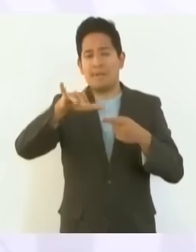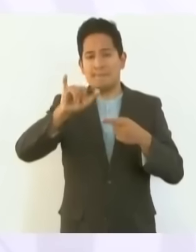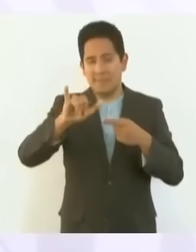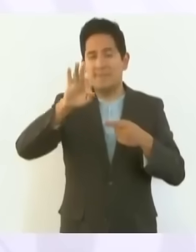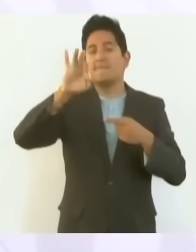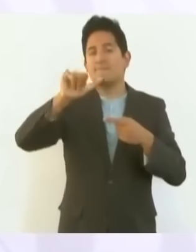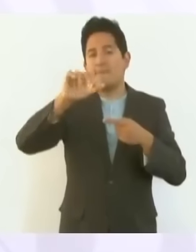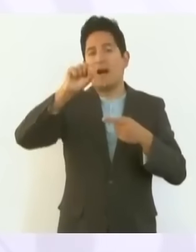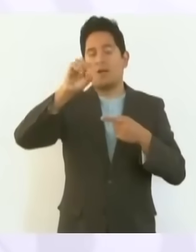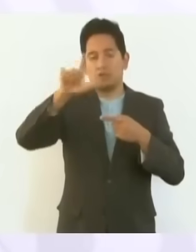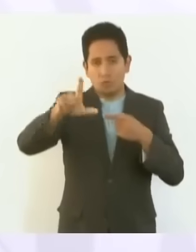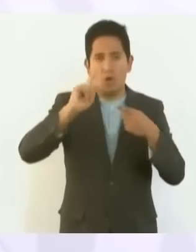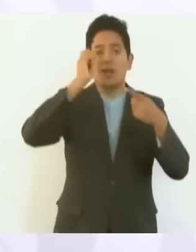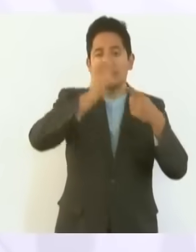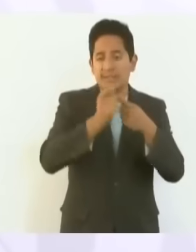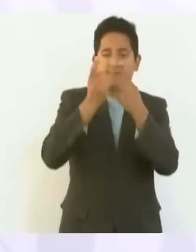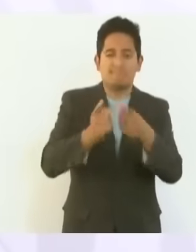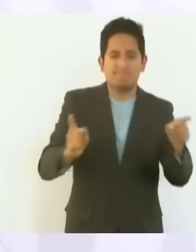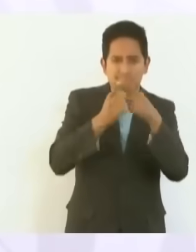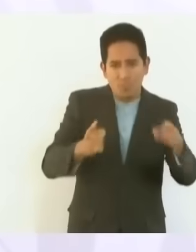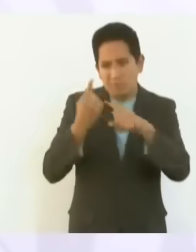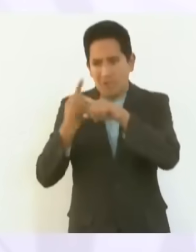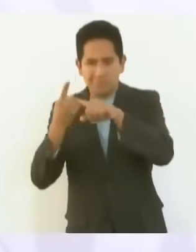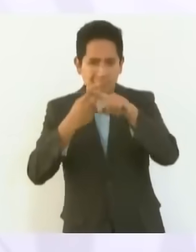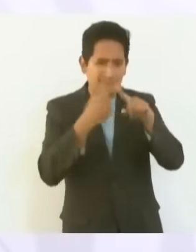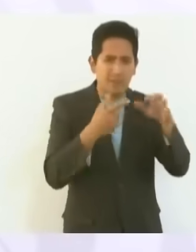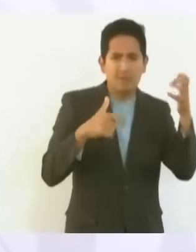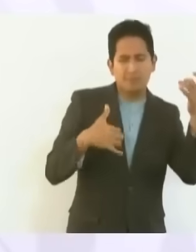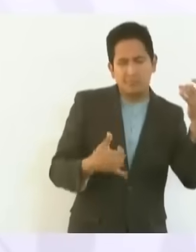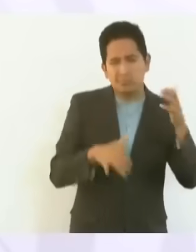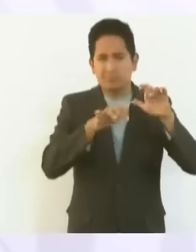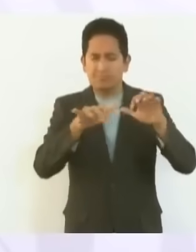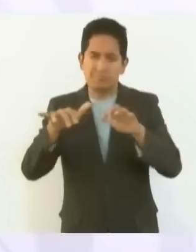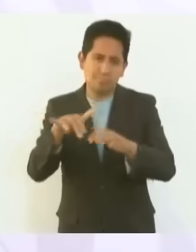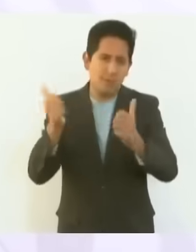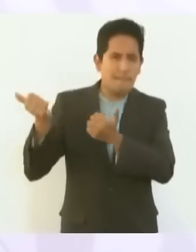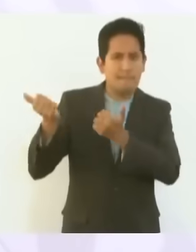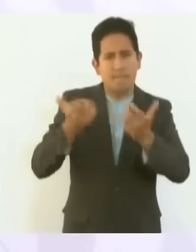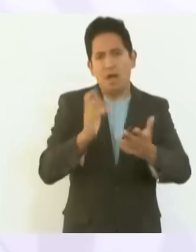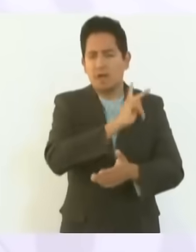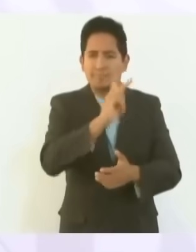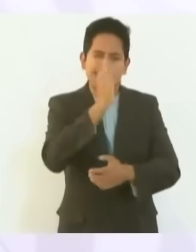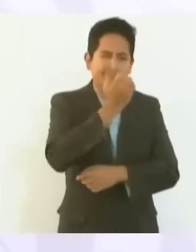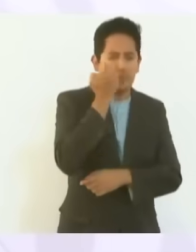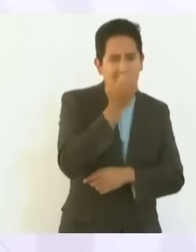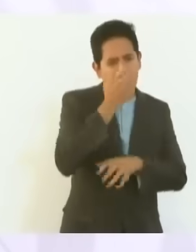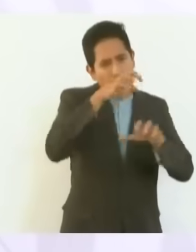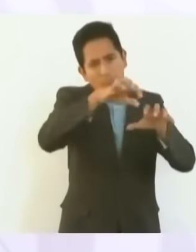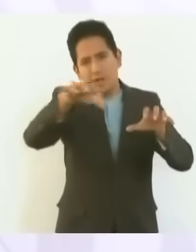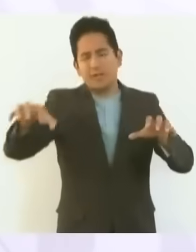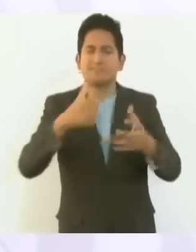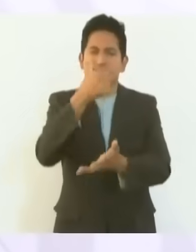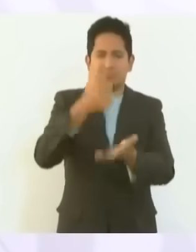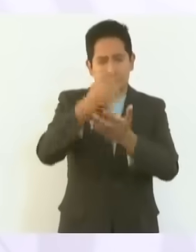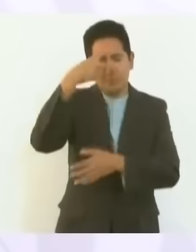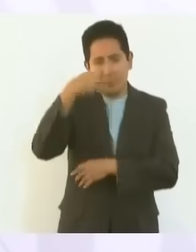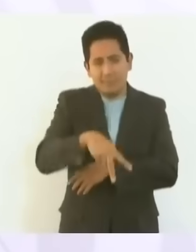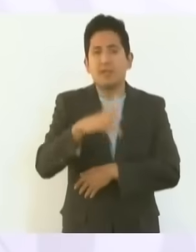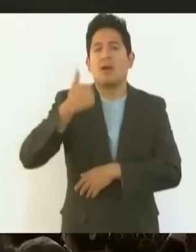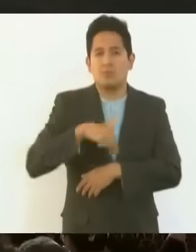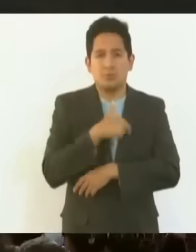musicales en las escuelas públicas de la Ciudad de México. Arrancamos ya con 150